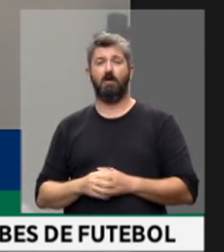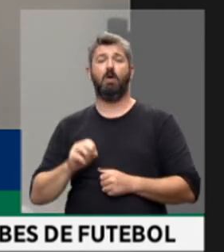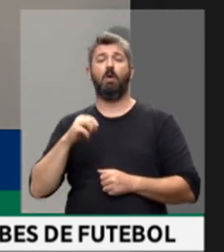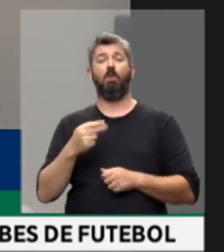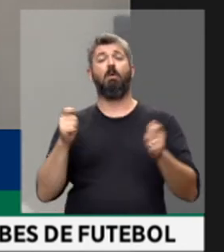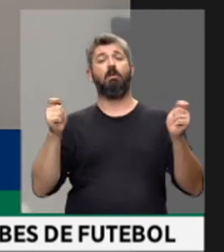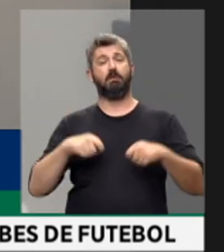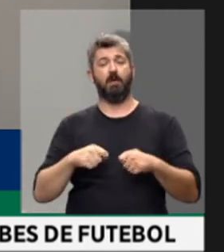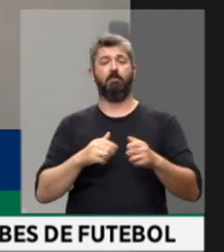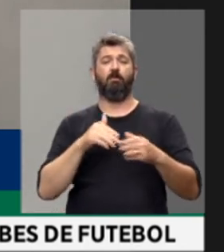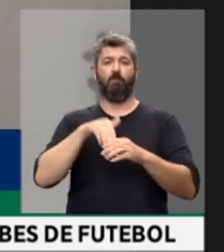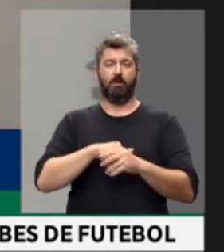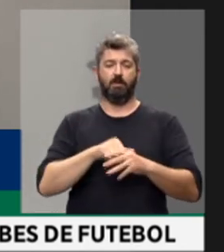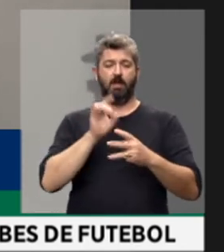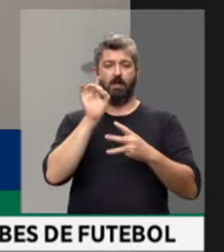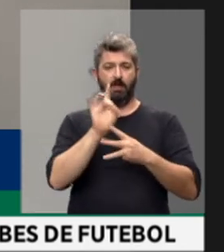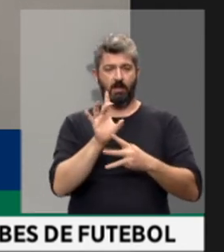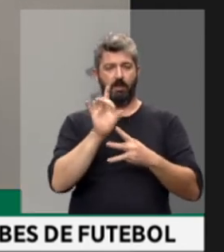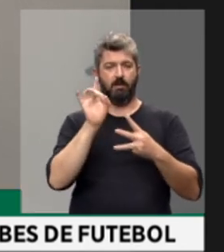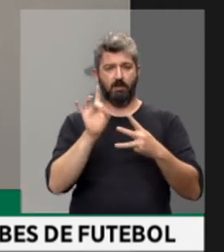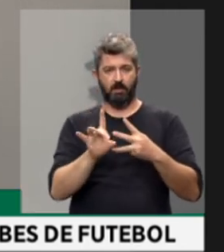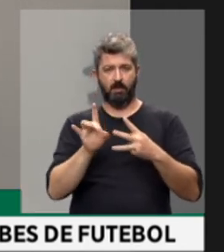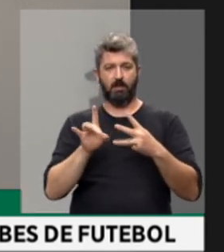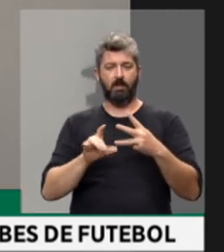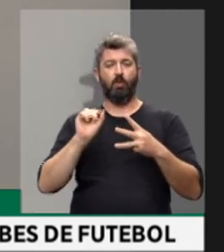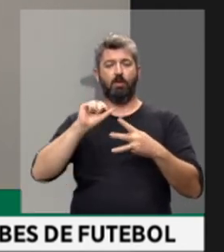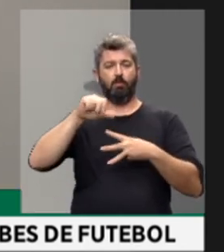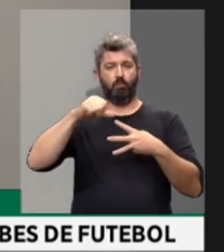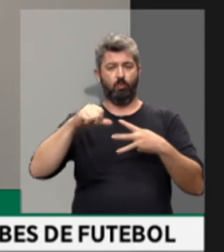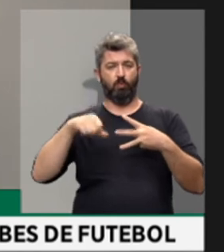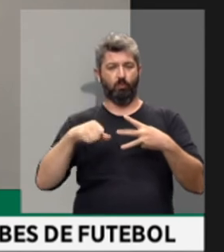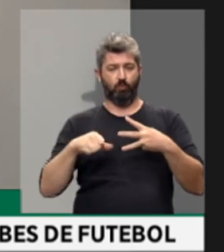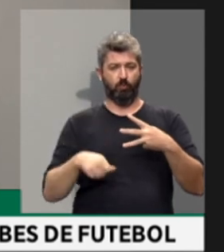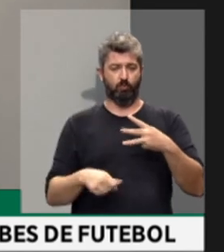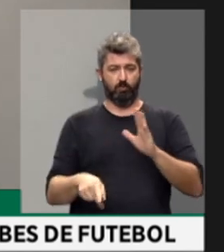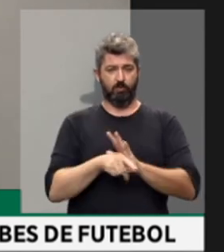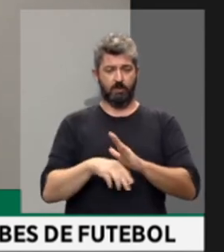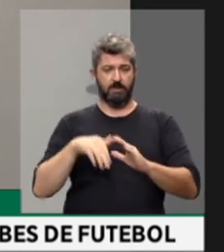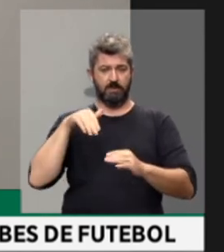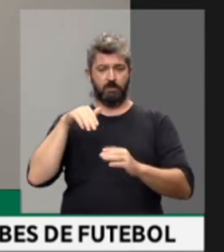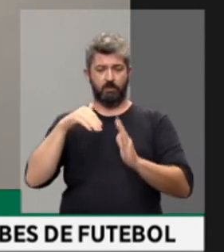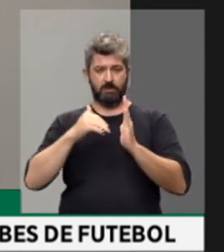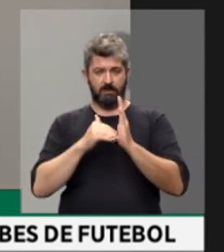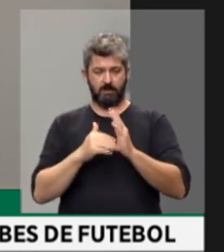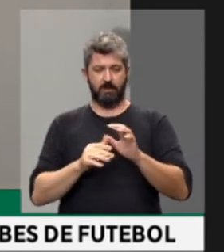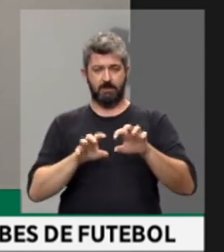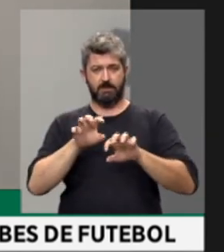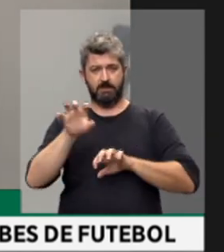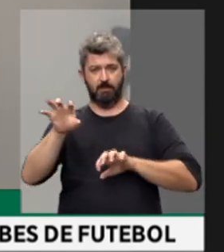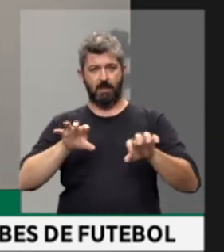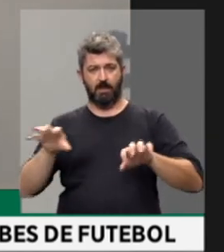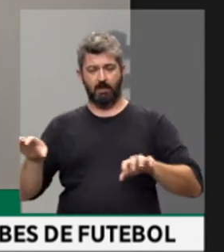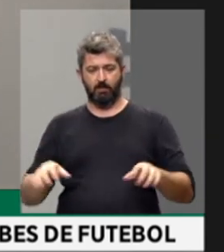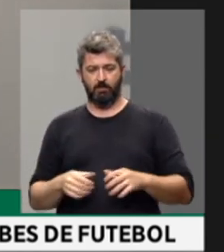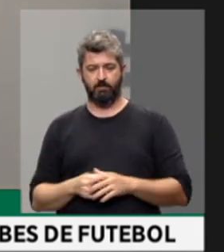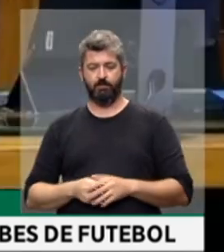BLOCO. NÓS SOMOS, COMO DISSE, O DEPUTADO BOHN GASS, HÁ POUCOS INSTANTES, A FAVOR DE UMAS EMENDAS E DE OUTRAS NÃO. EU INDAGO SOBRE O